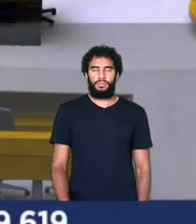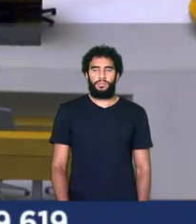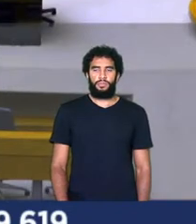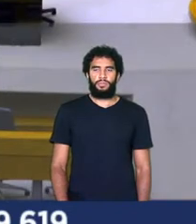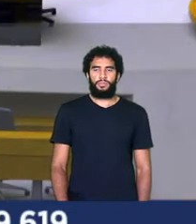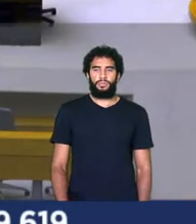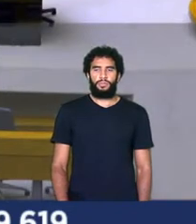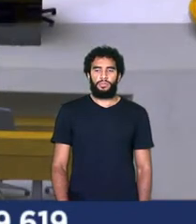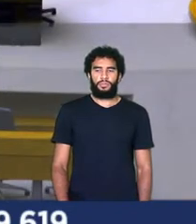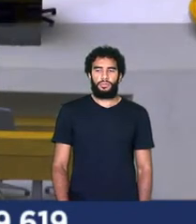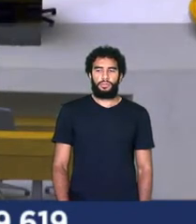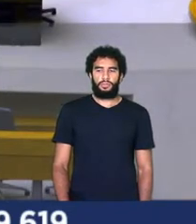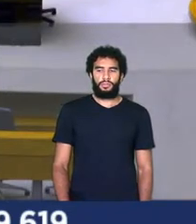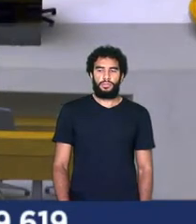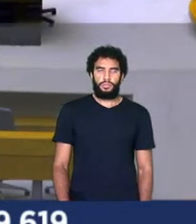ENQUANTO EU FAÇO USO DA FALA.